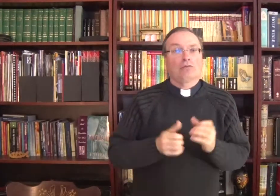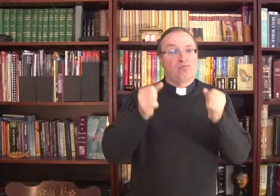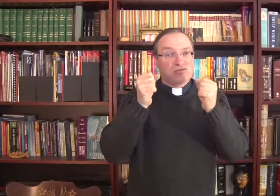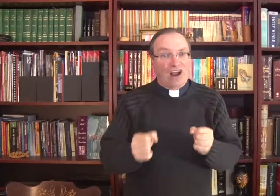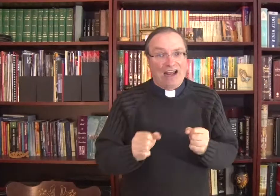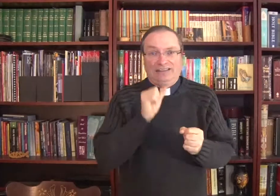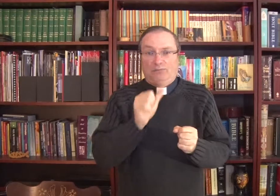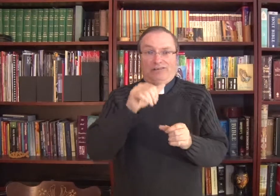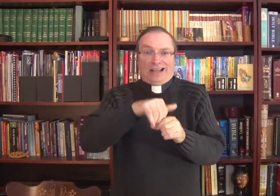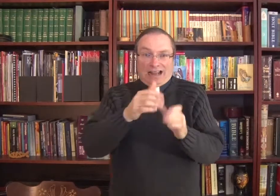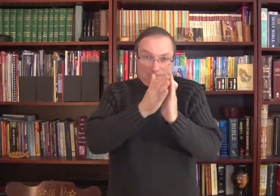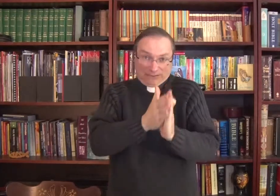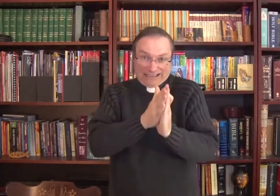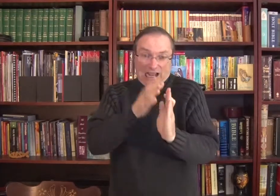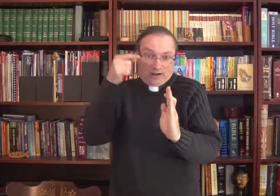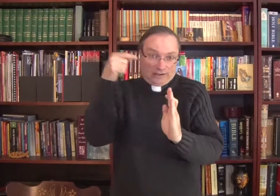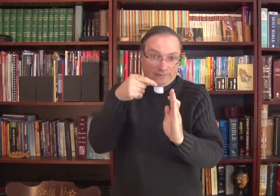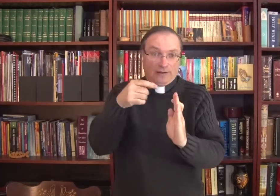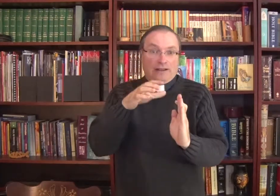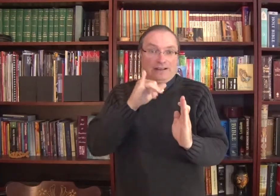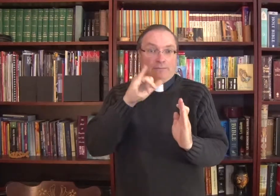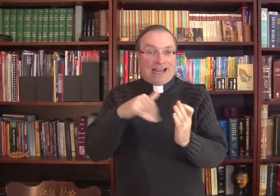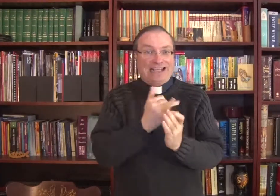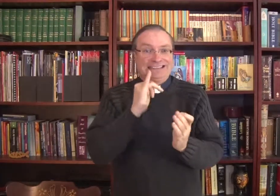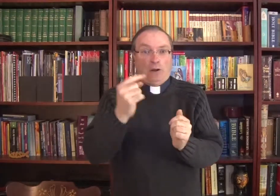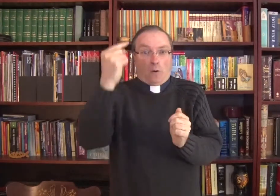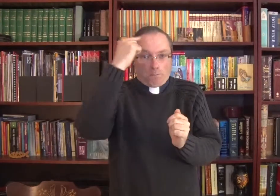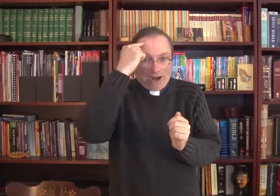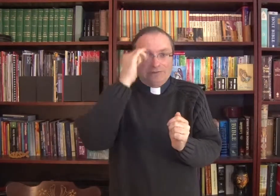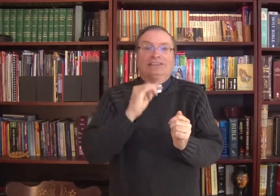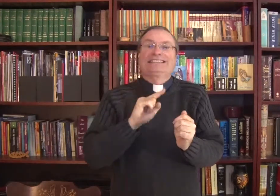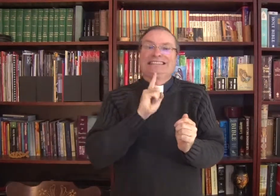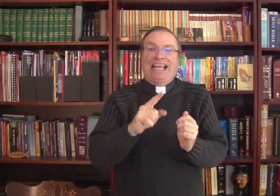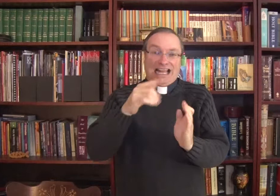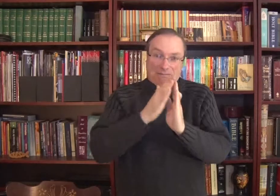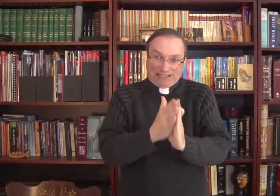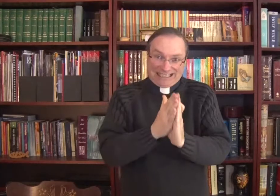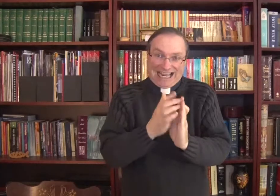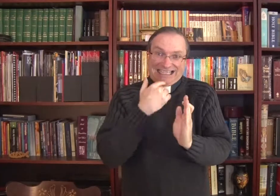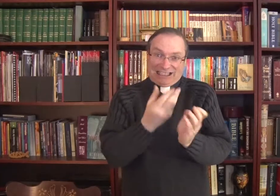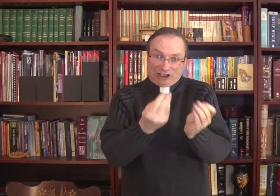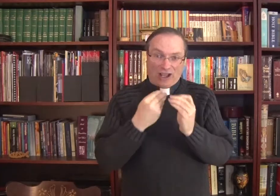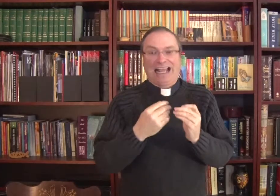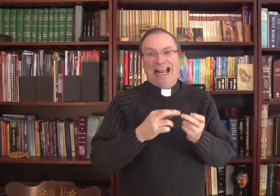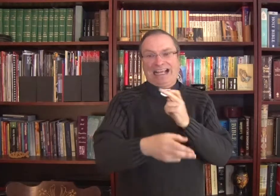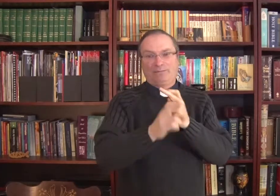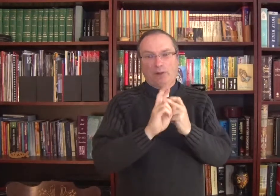Le pouvoir n’est pas dans la prière, comme si on pense que c’est la prière qui donne la réponse,